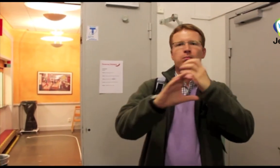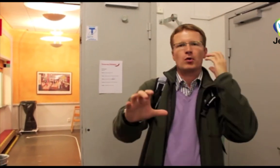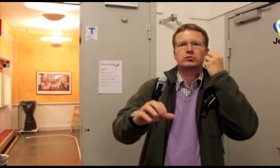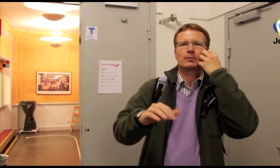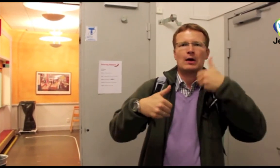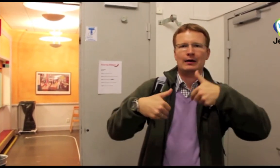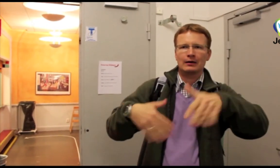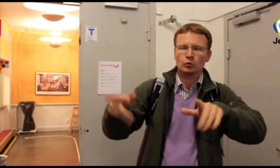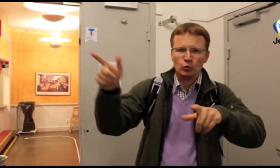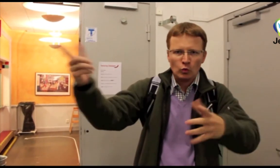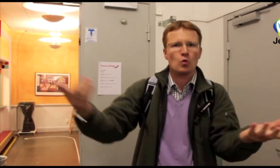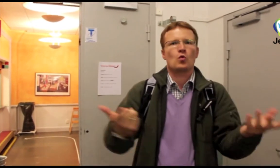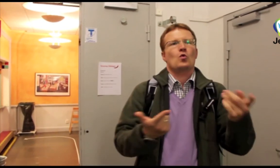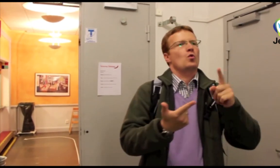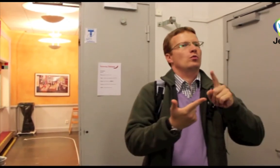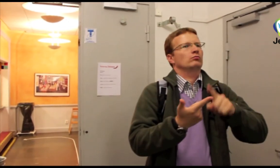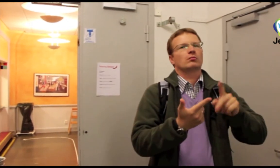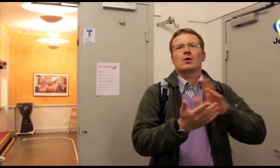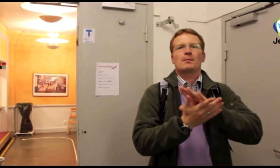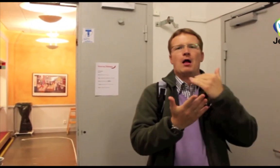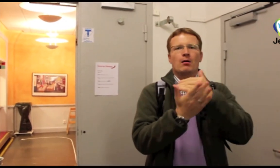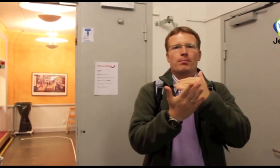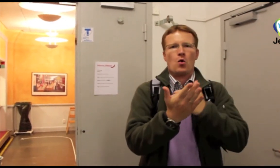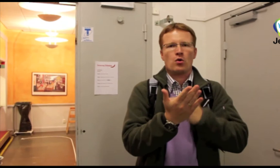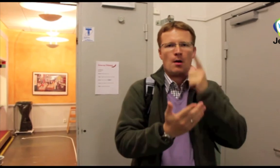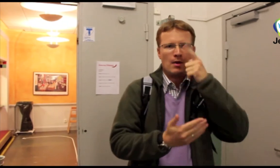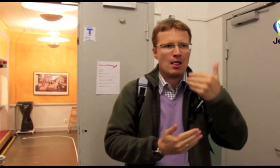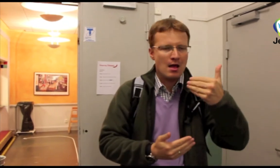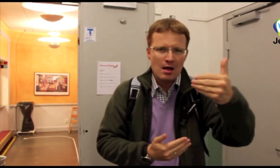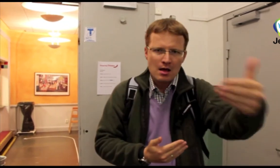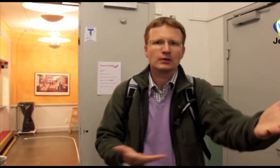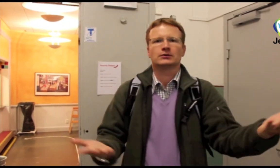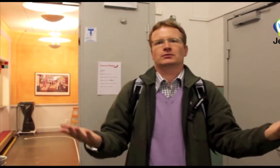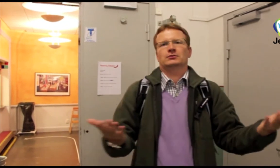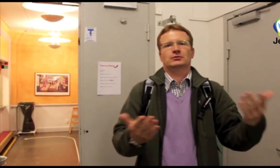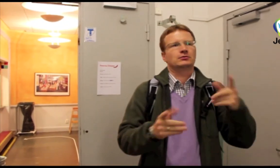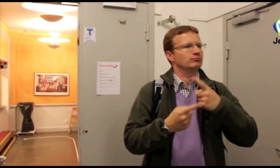Például a busz menetrendje is ki van írva, hogy mikor indulnak a buszok, továbbá, hogy milyen programok lesznek, és sok más is.